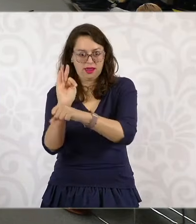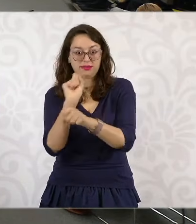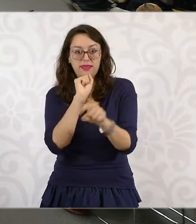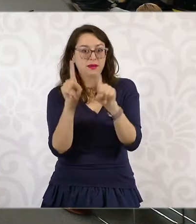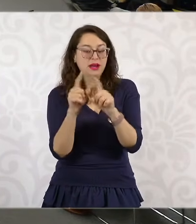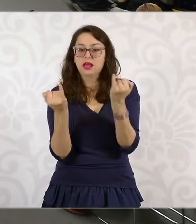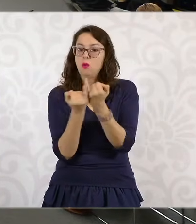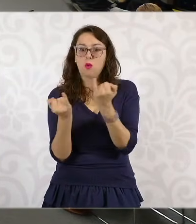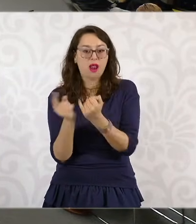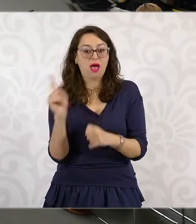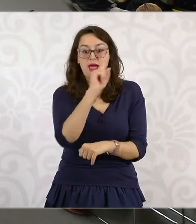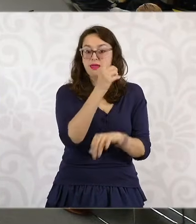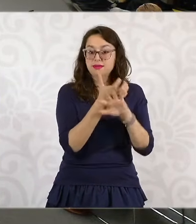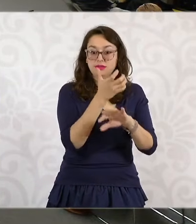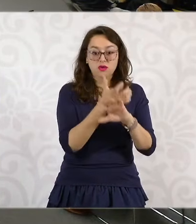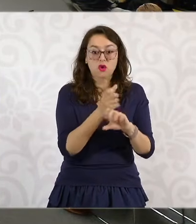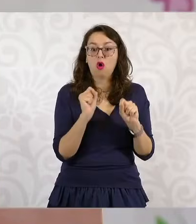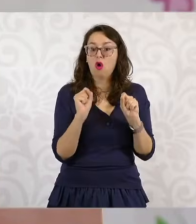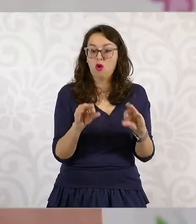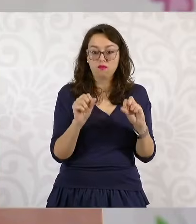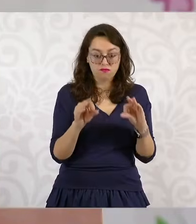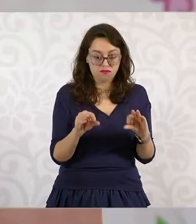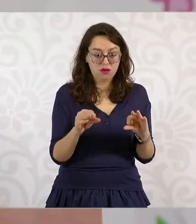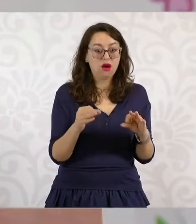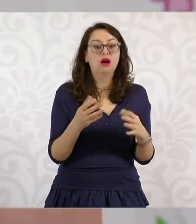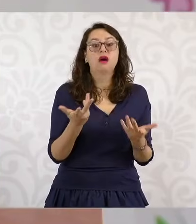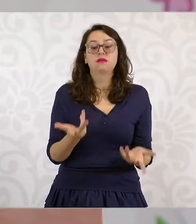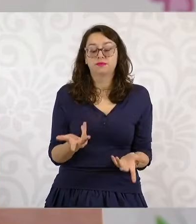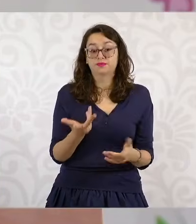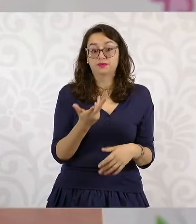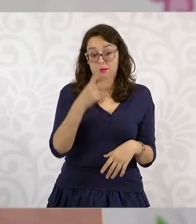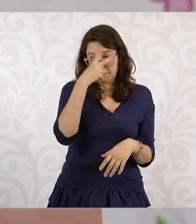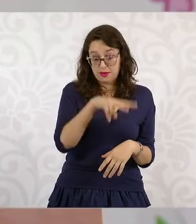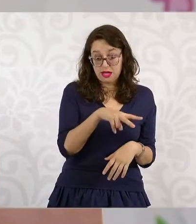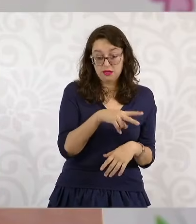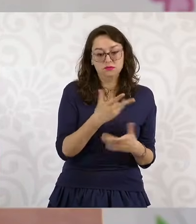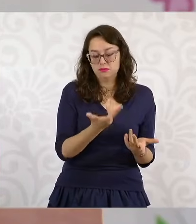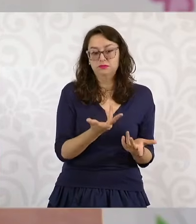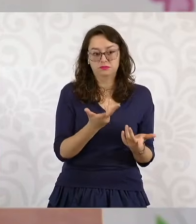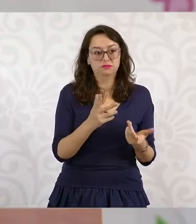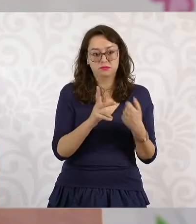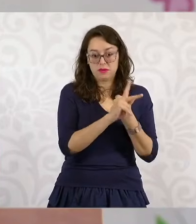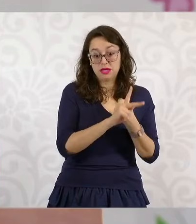Estados Unidos eh lo que hacen pues es la relación entre ambos países, que es muy importante,